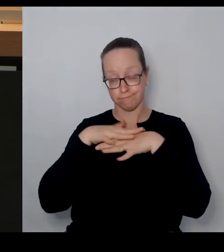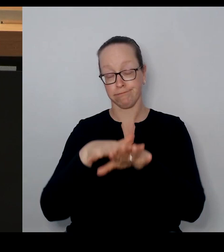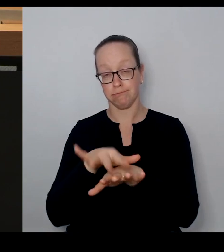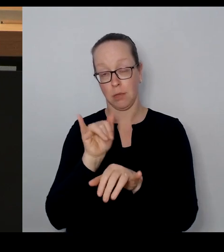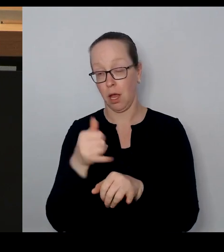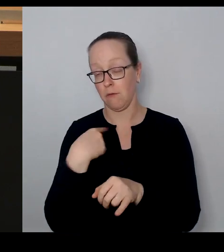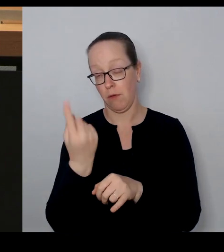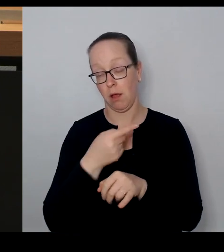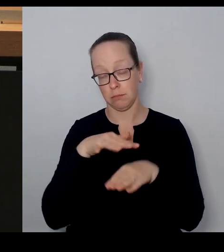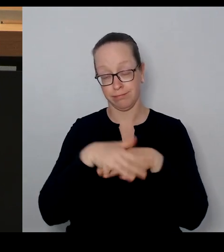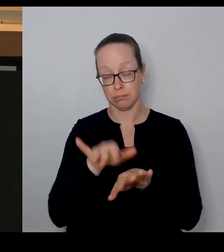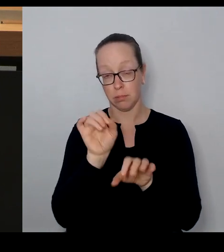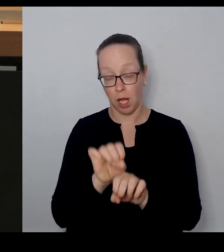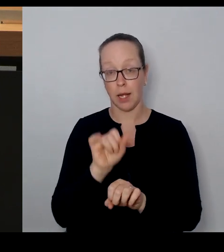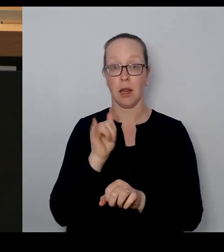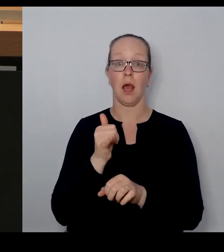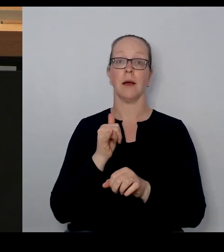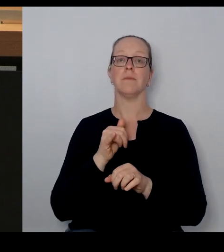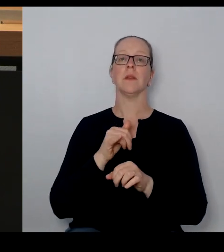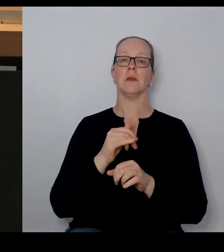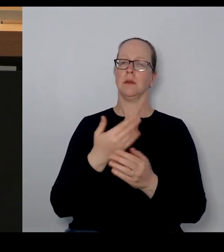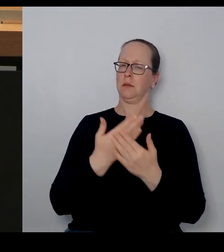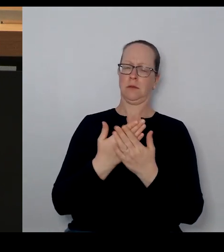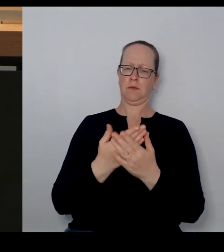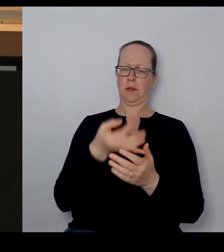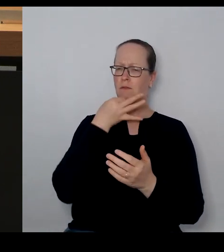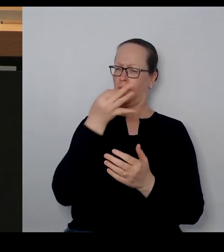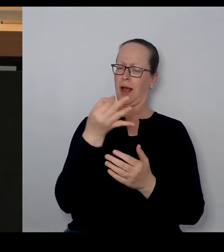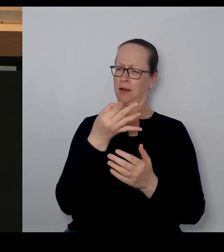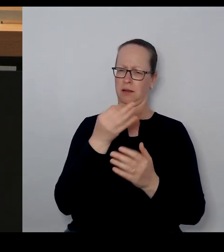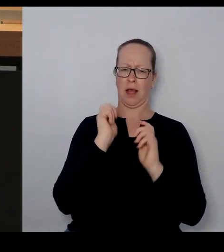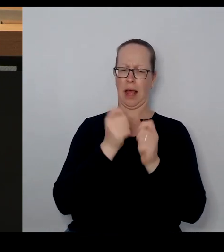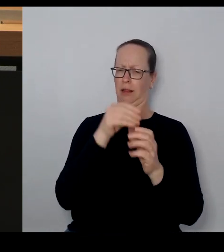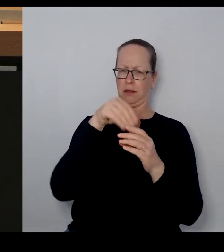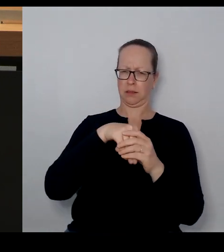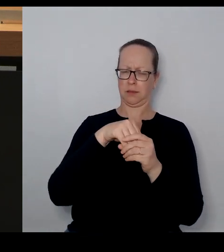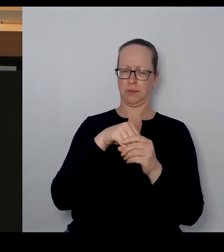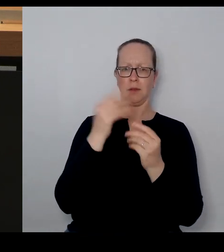Ich würde sagen, es ist ein reiner Schaufensterantrag, der mit Blick auf den morgigen Tag von Ihnen hier vorgelegt wird.